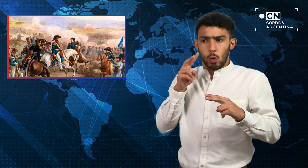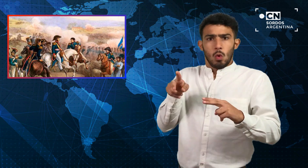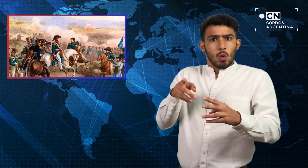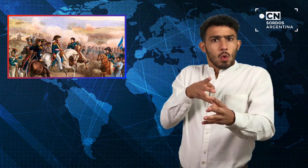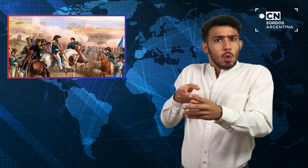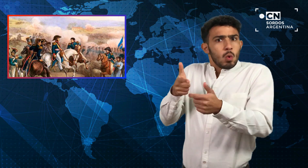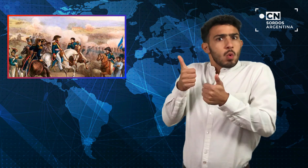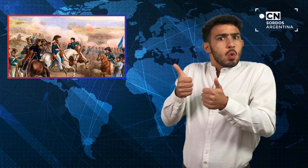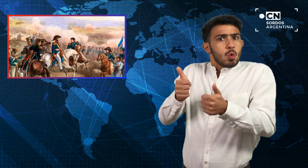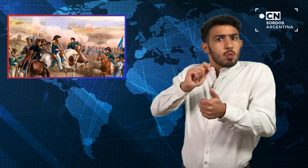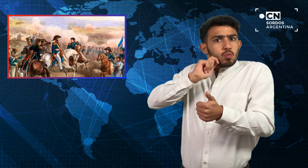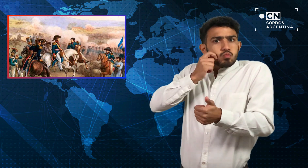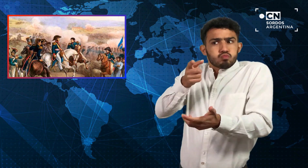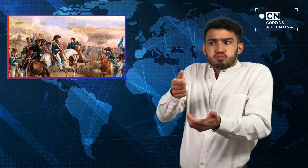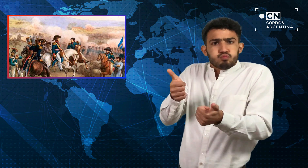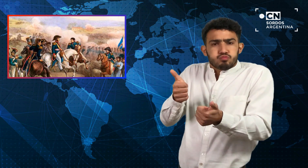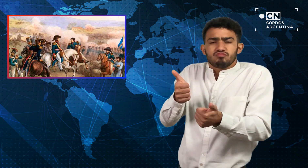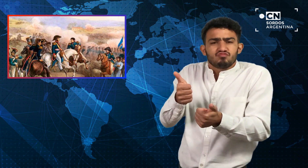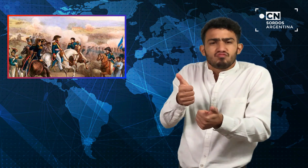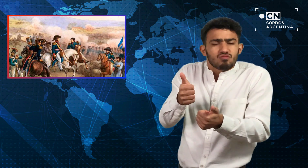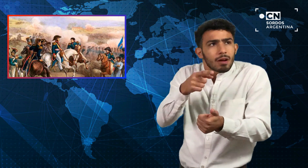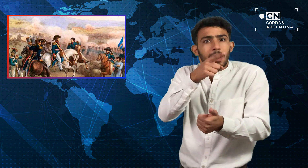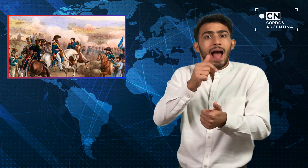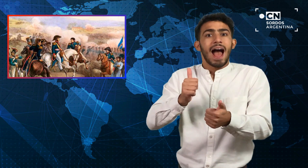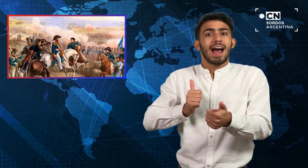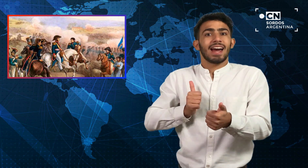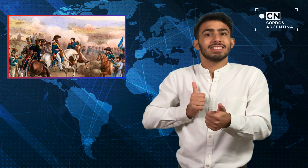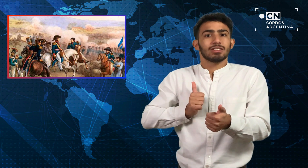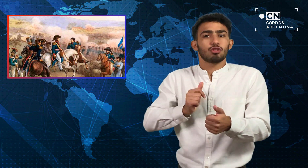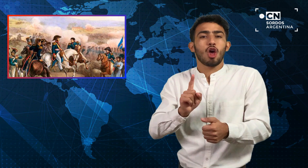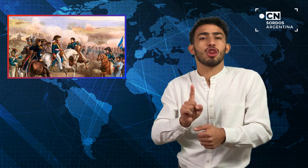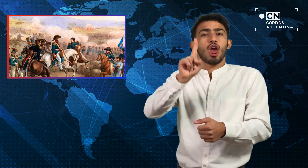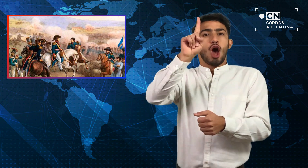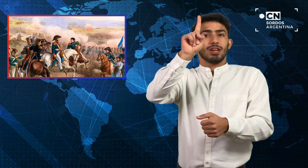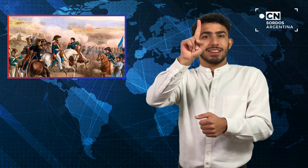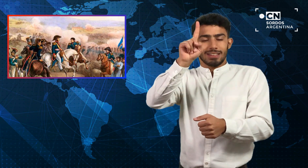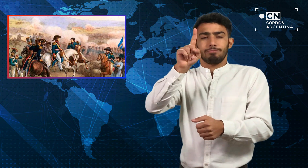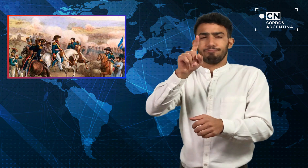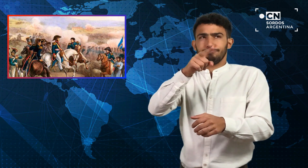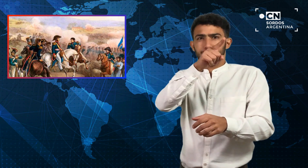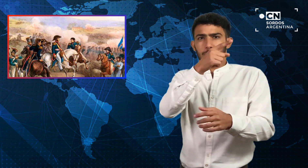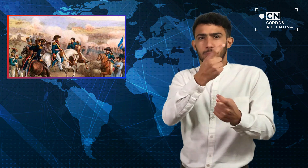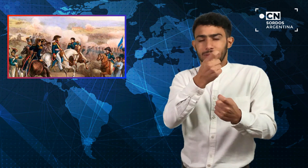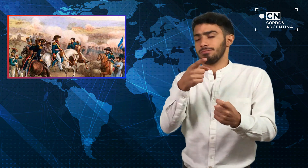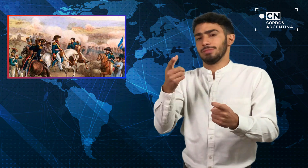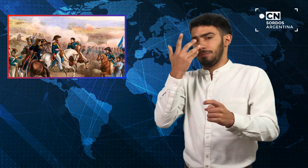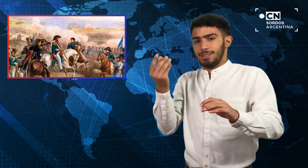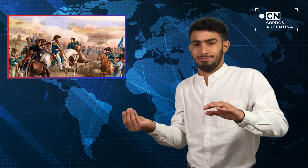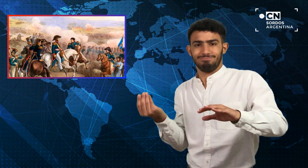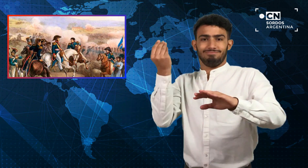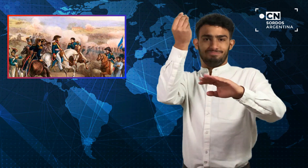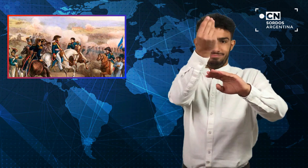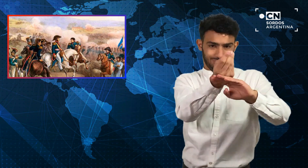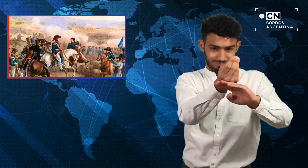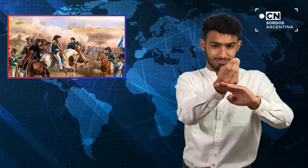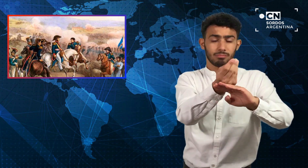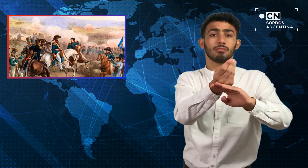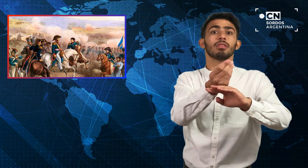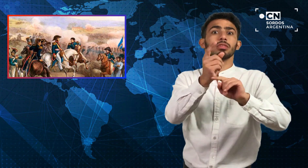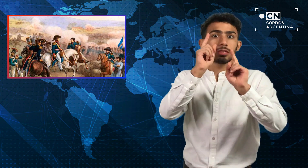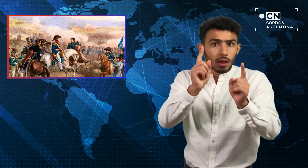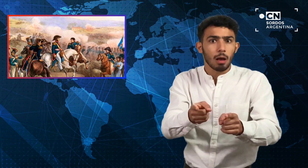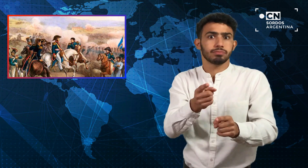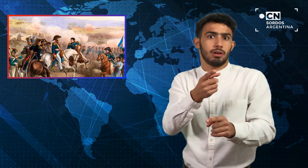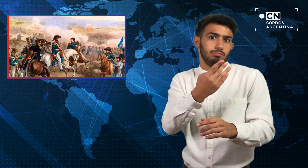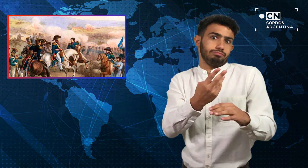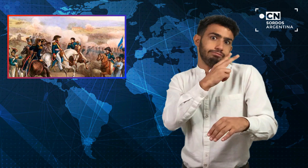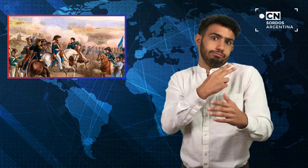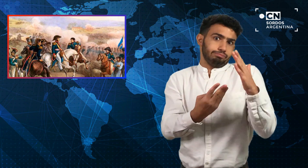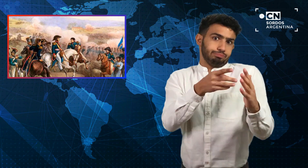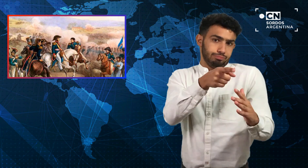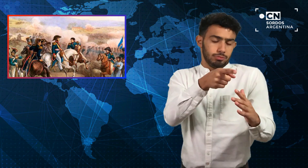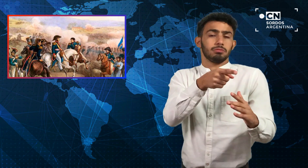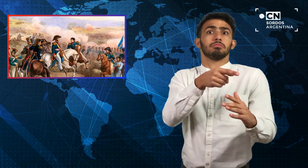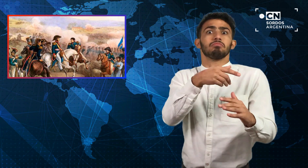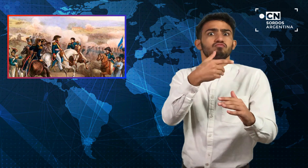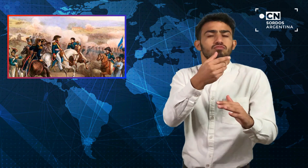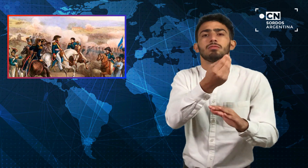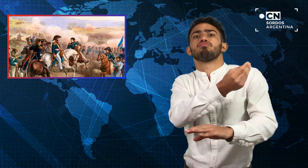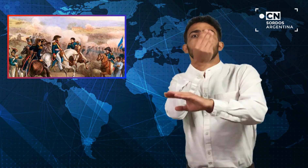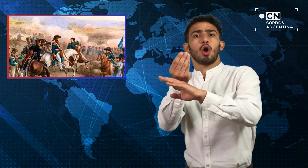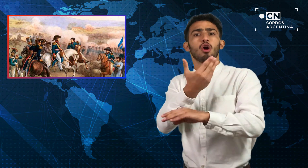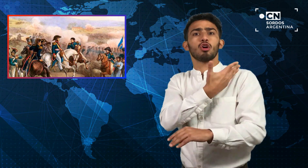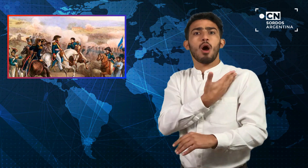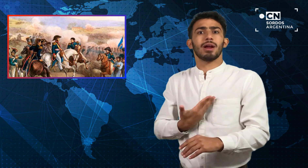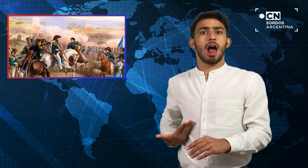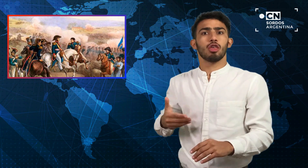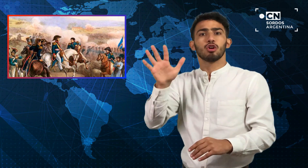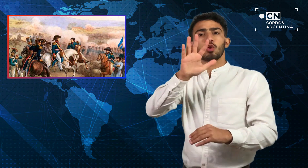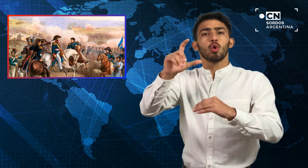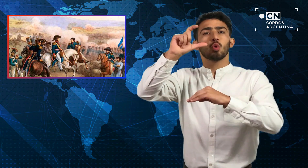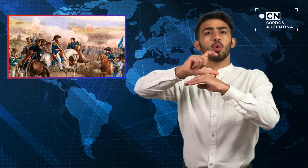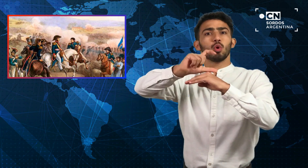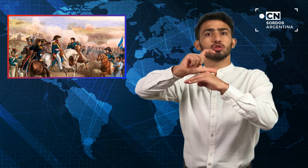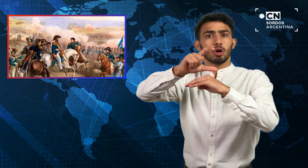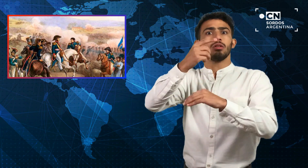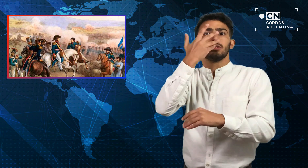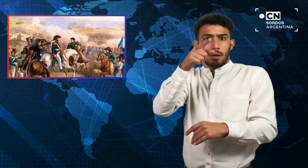Luego fue nombrado jefe del Ejército del Norte y gobernador de Cuyo